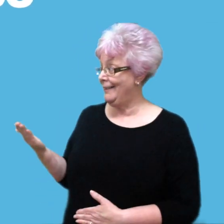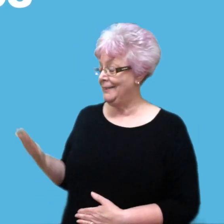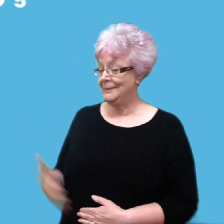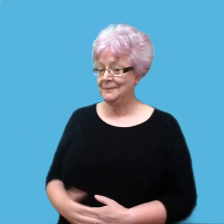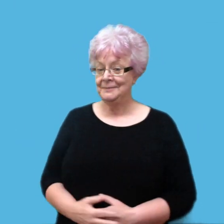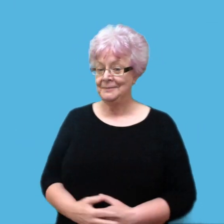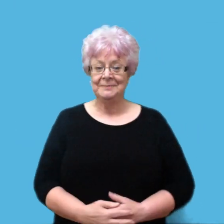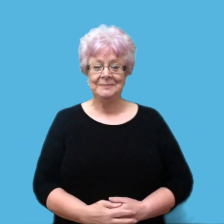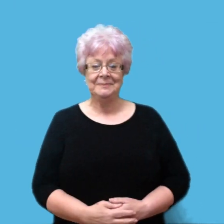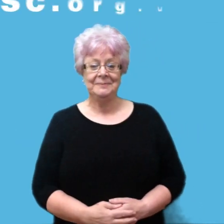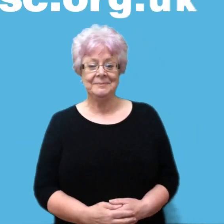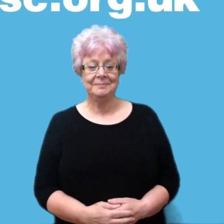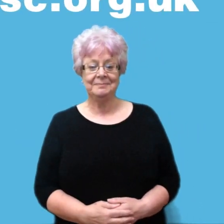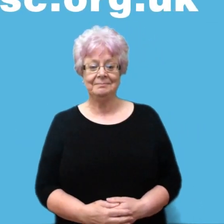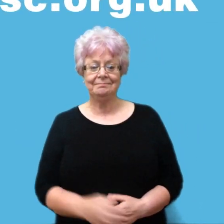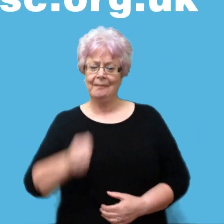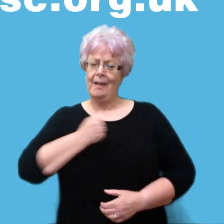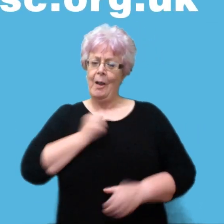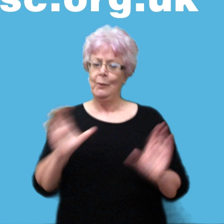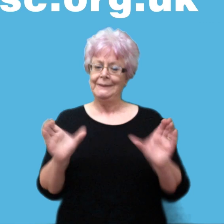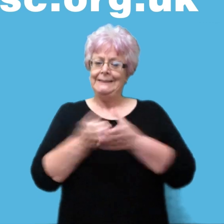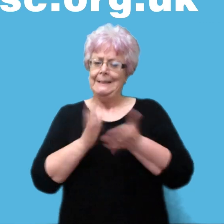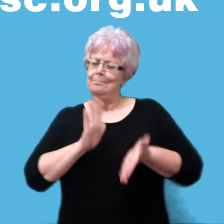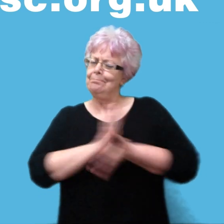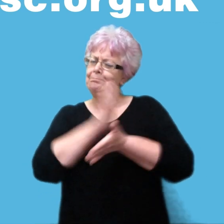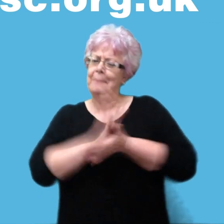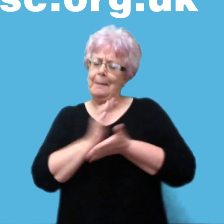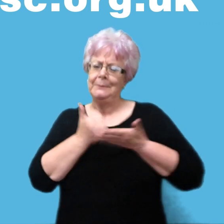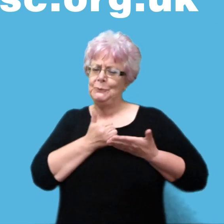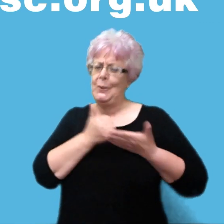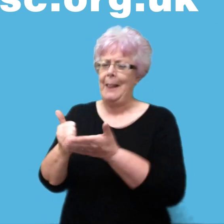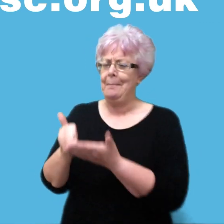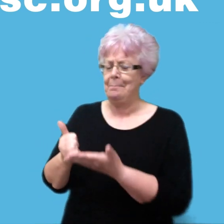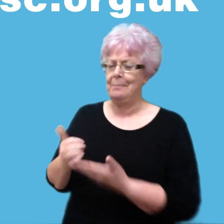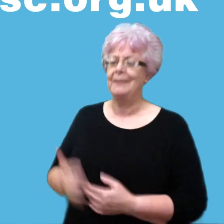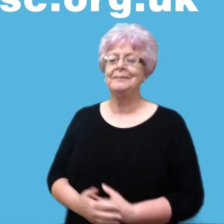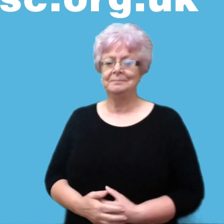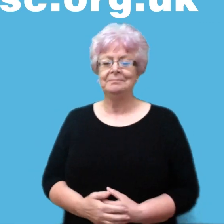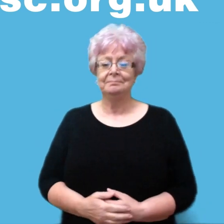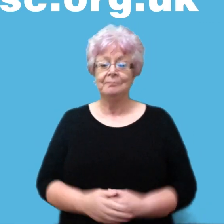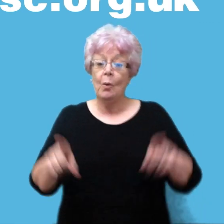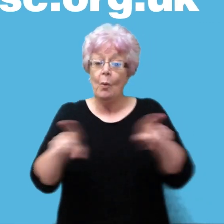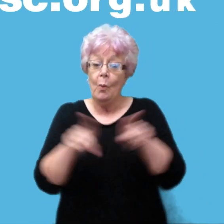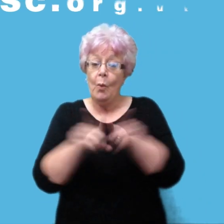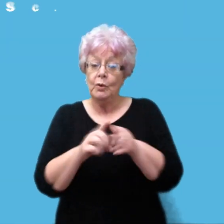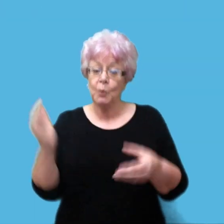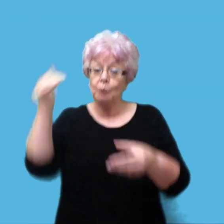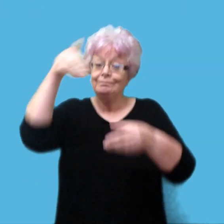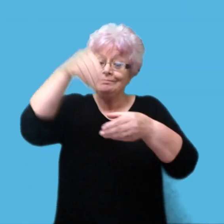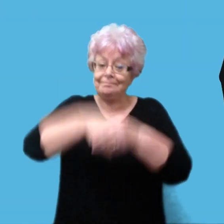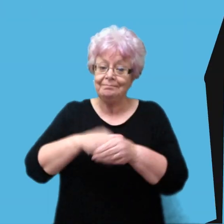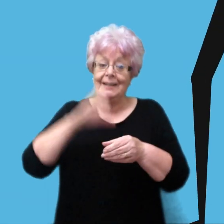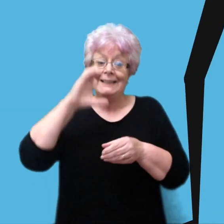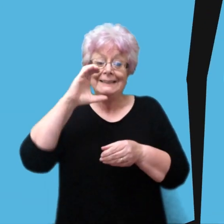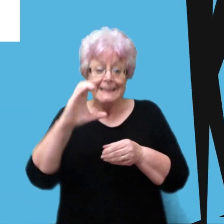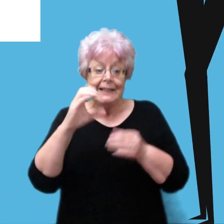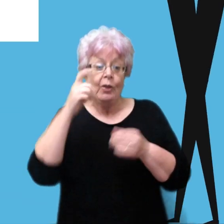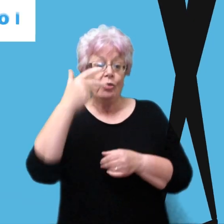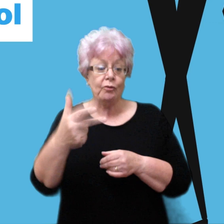ac yn gwirfoddoli@c3sc.org.uk a bydd un o'r tîm yn hapus i helpu.